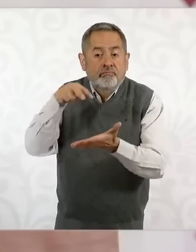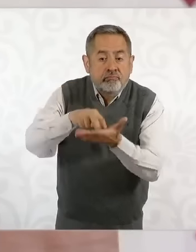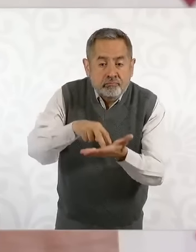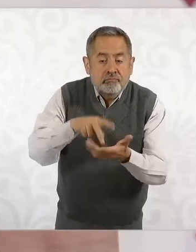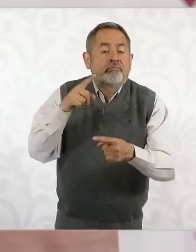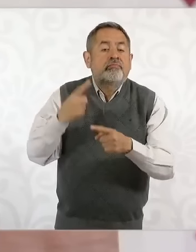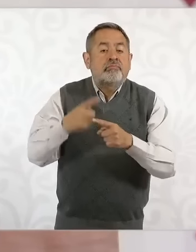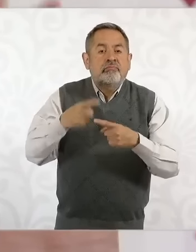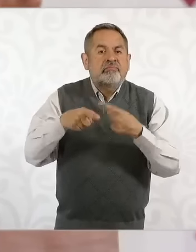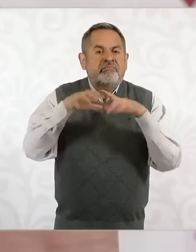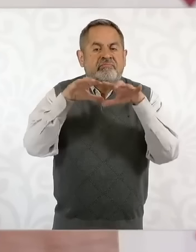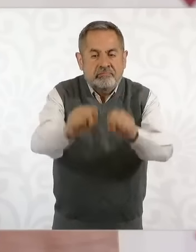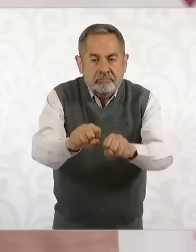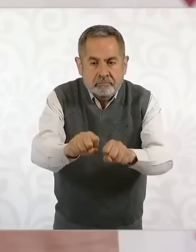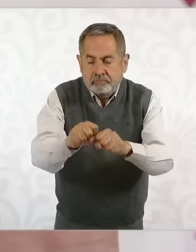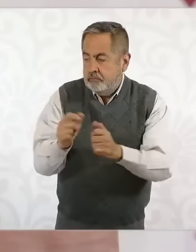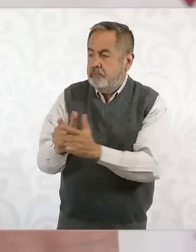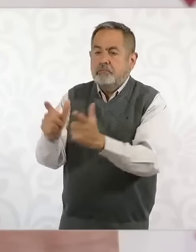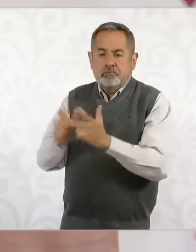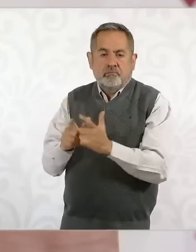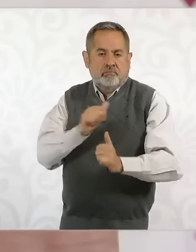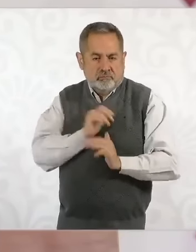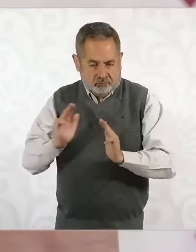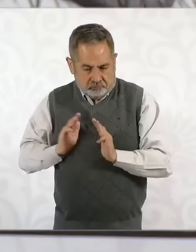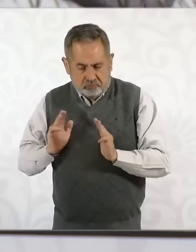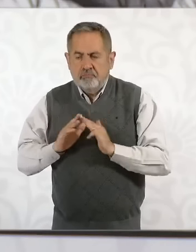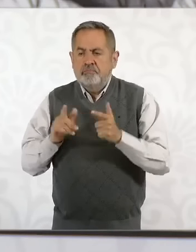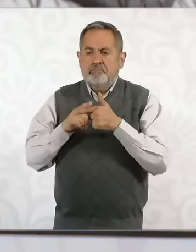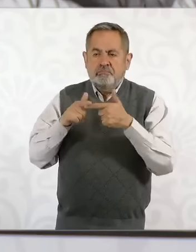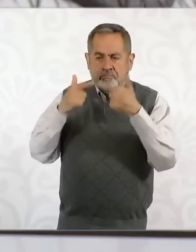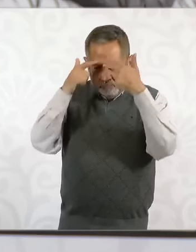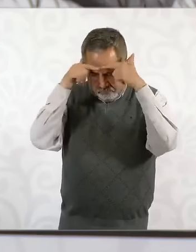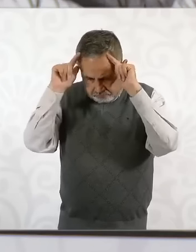Ejército Mexicano, otro contingente de Fuerza Aérea, otro contingente de Guardia Nacional. Si